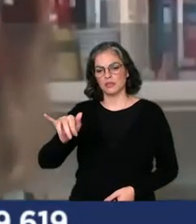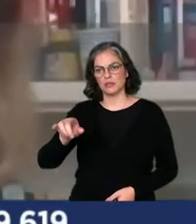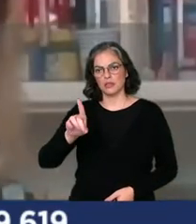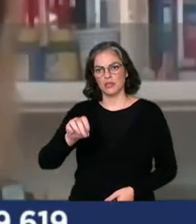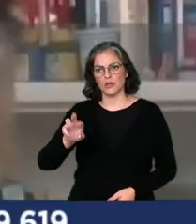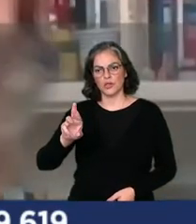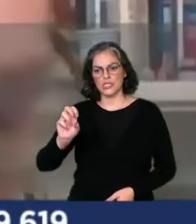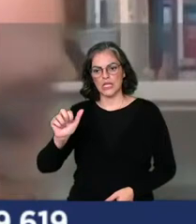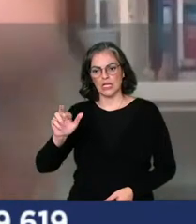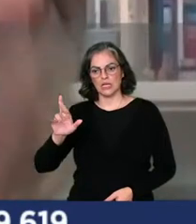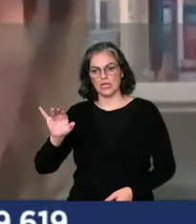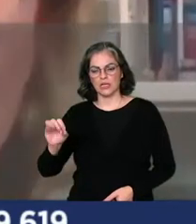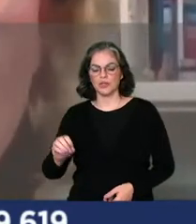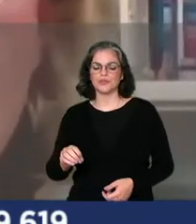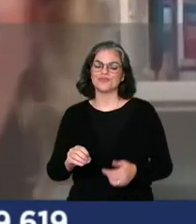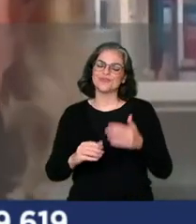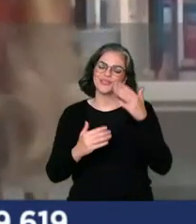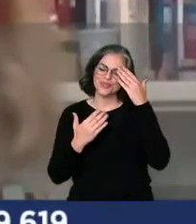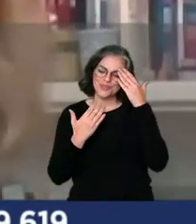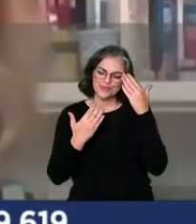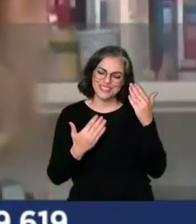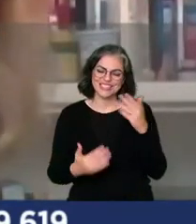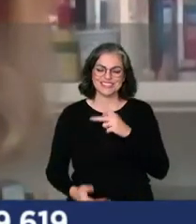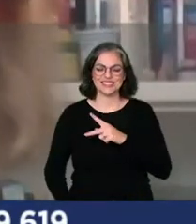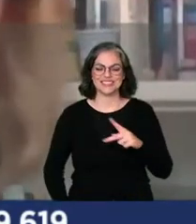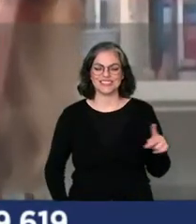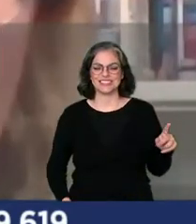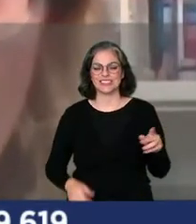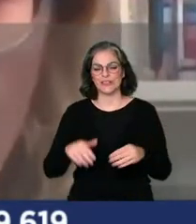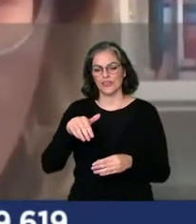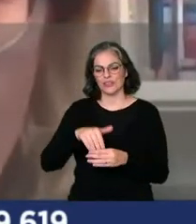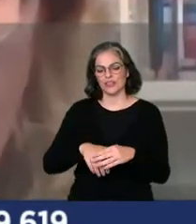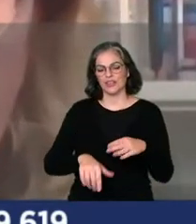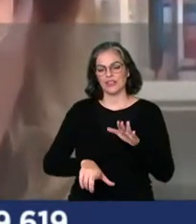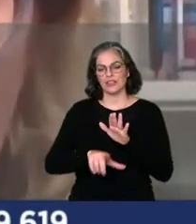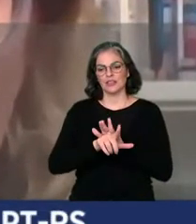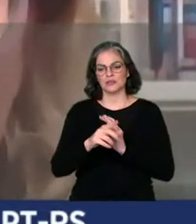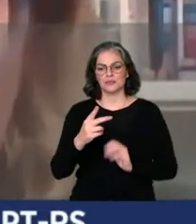PL. VAMOS OUVIR A DEPUTADA MARIA DO ROSÁRIO. [DEPUTADA]: MUITO OBRIGADA, SENHOR PRESIDENTE. A